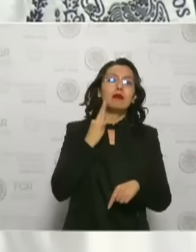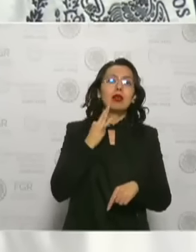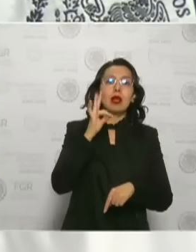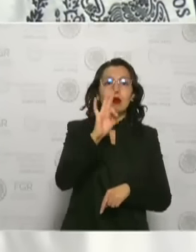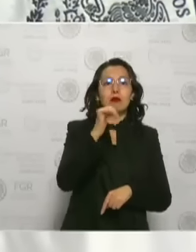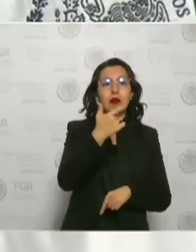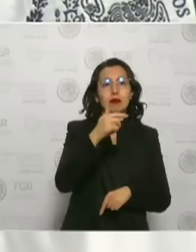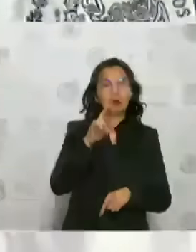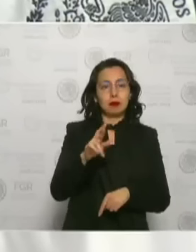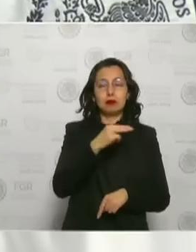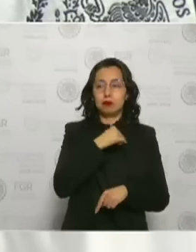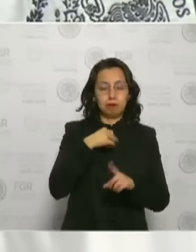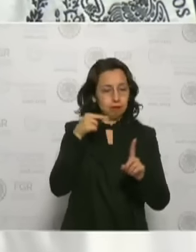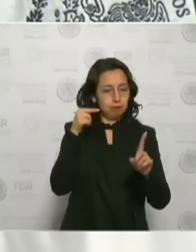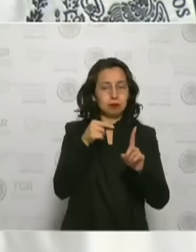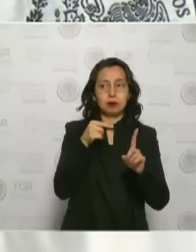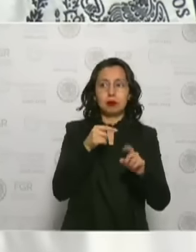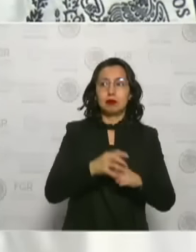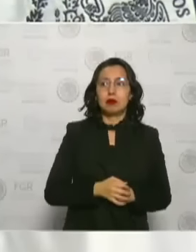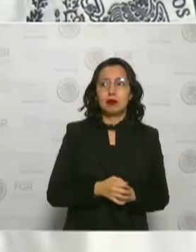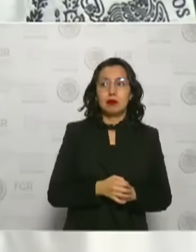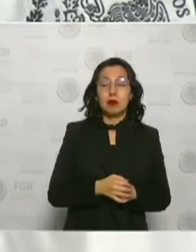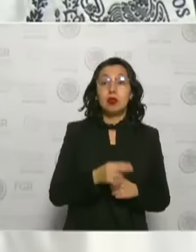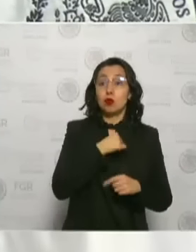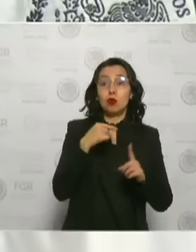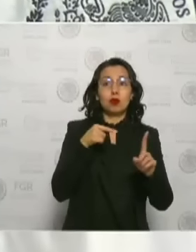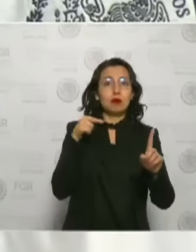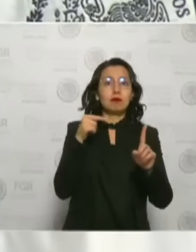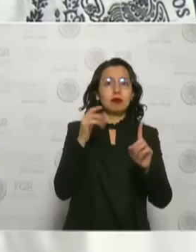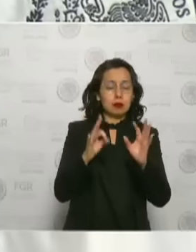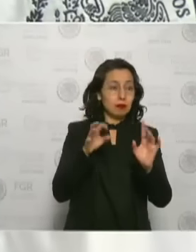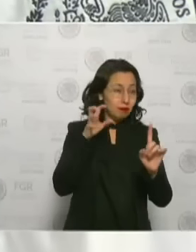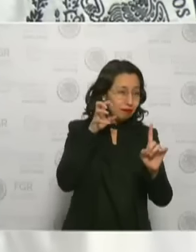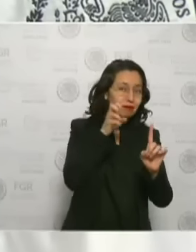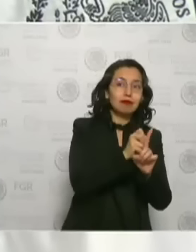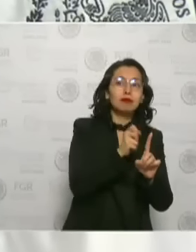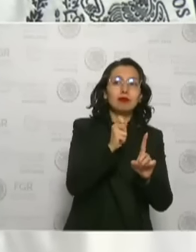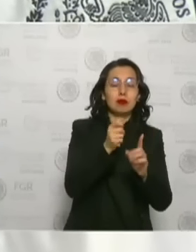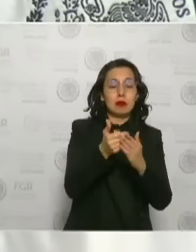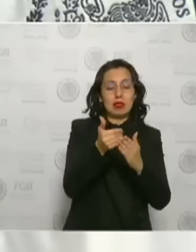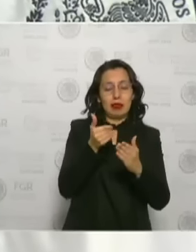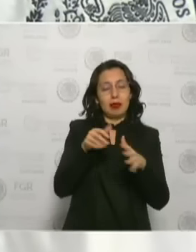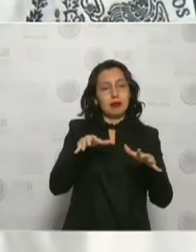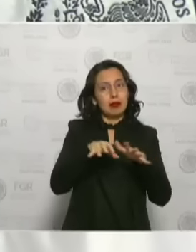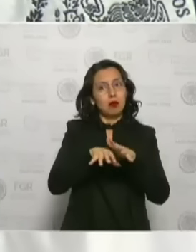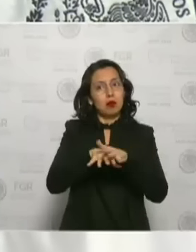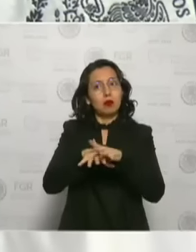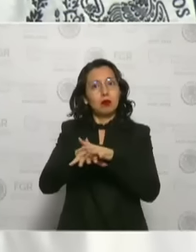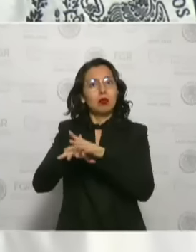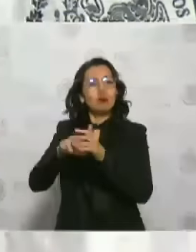de la República. Lograr este objetivo implica una transformación que inicia por entender que